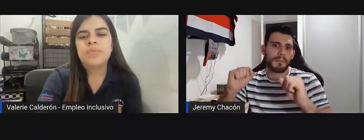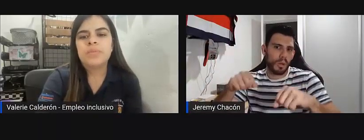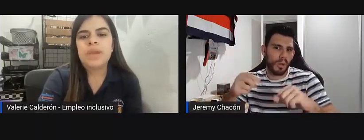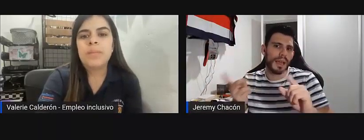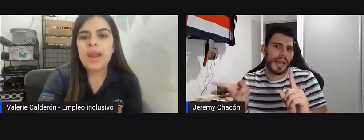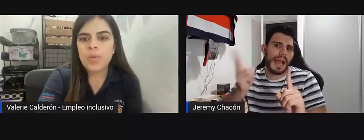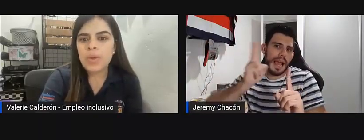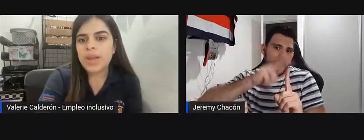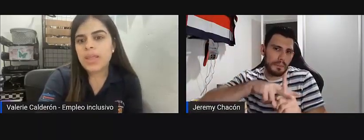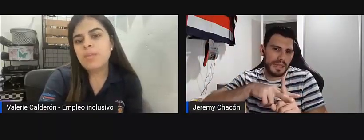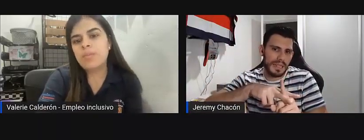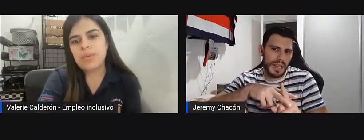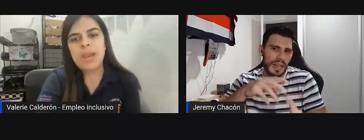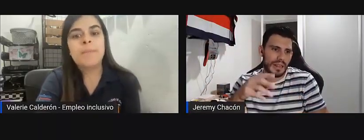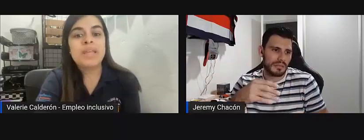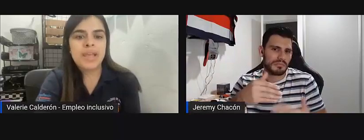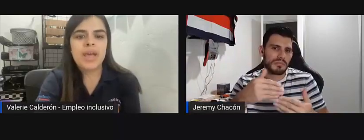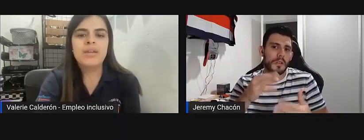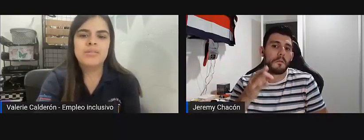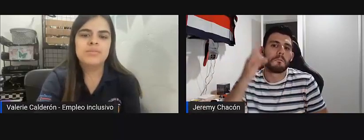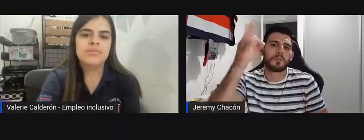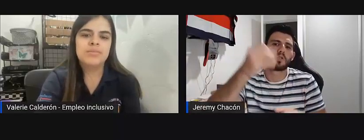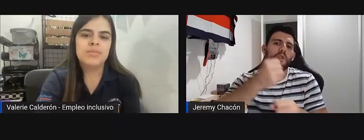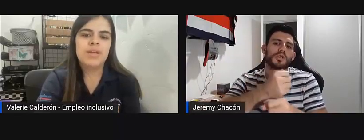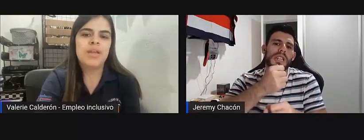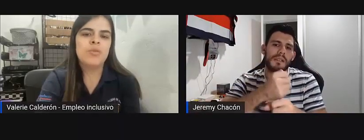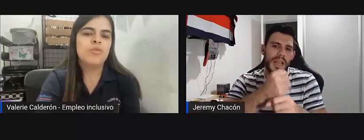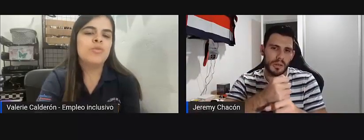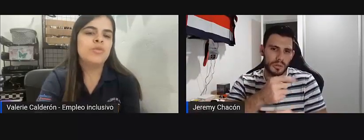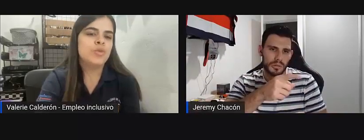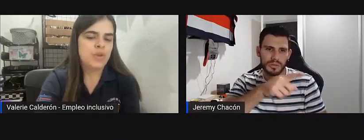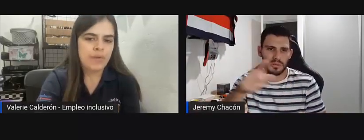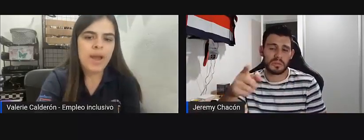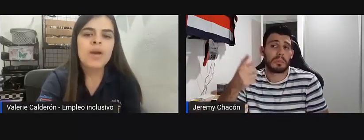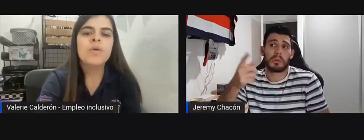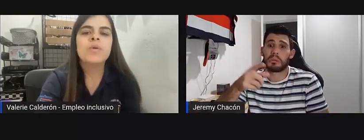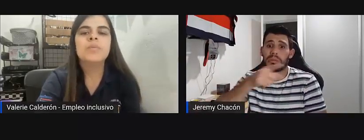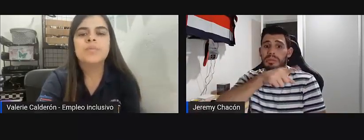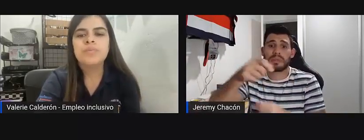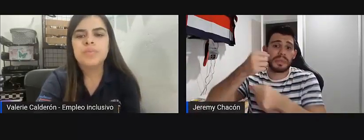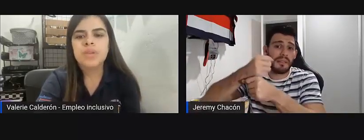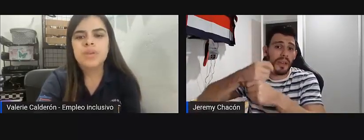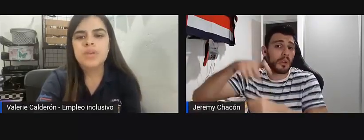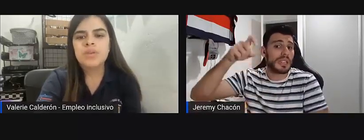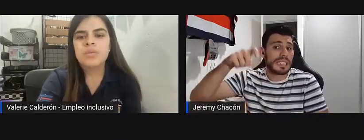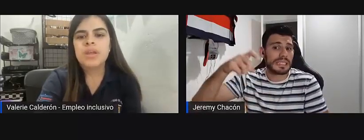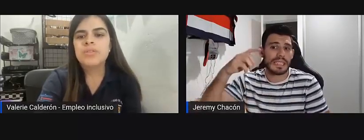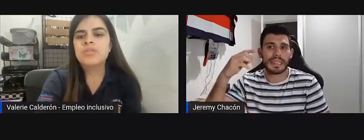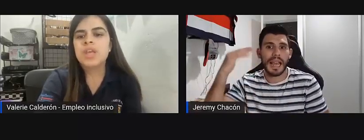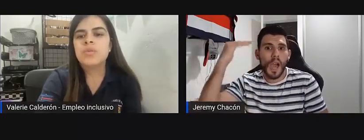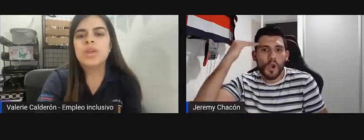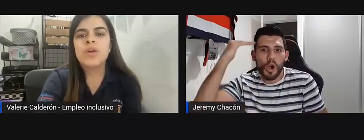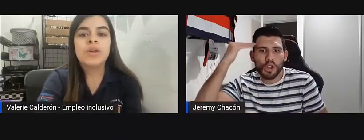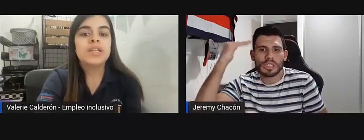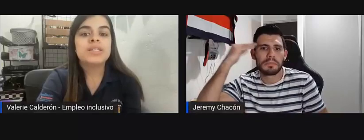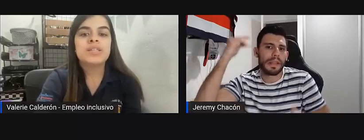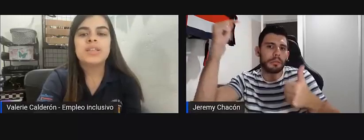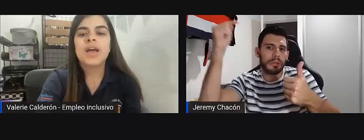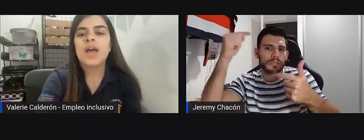verdad para lograr que poder aplicar en un futuro trabajo verdad no sé en un trabajo que necesita